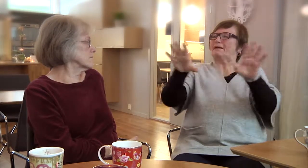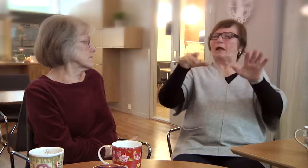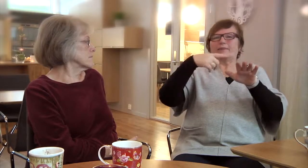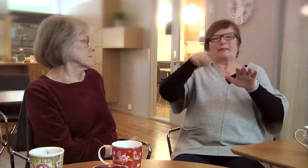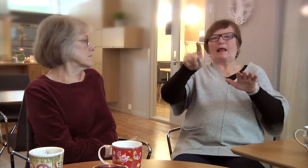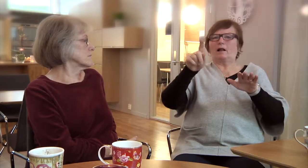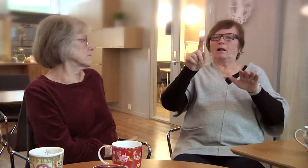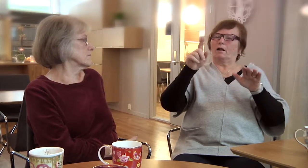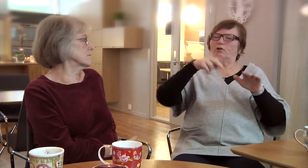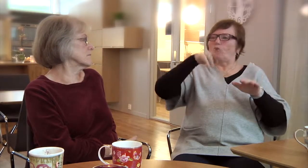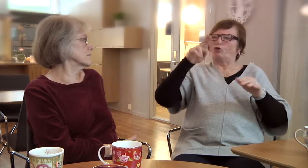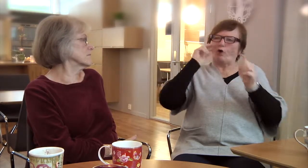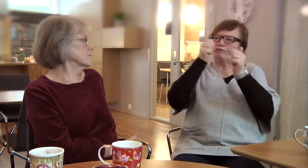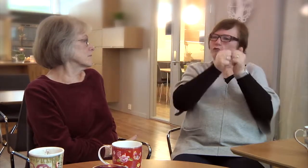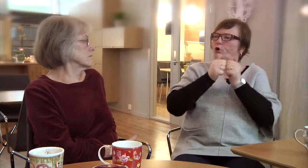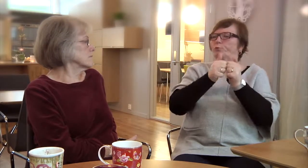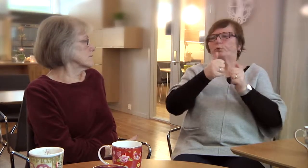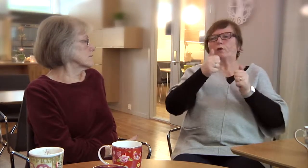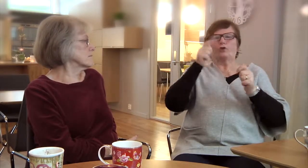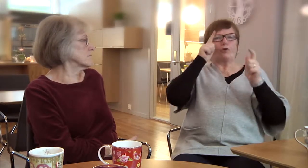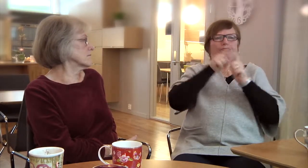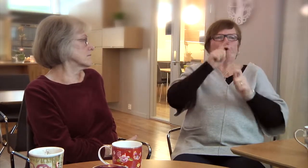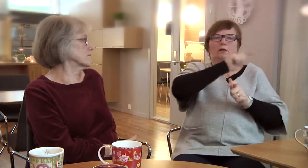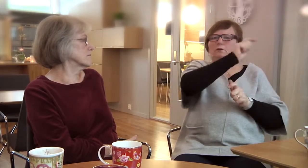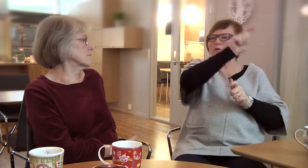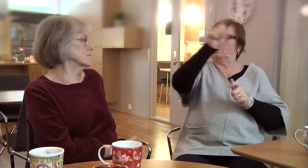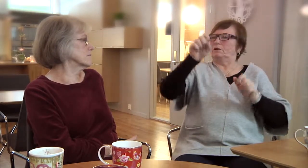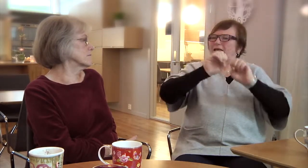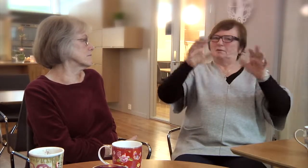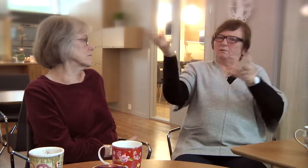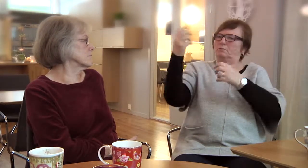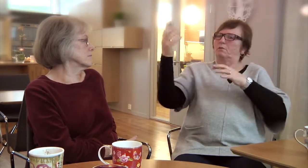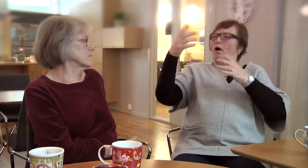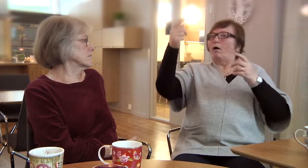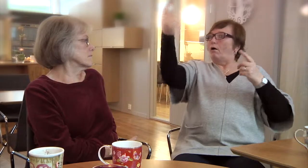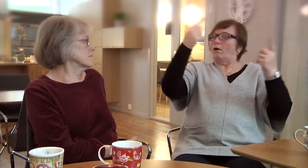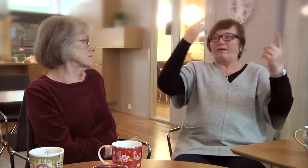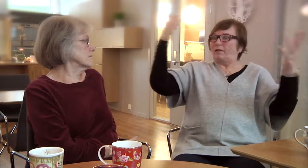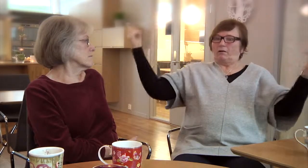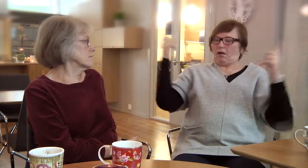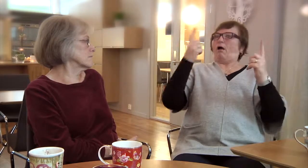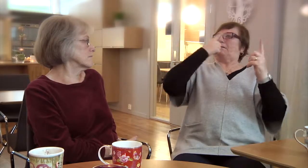En uke som kunne vært markedsført via Norges Døveforbund eller Døveforeningene.